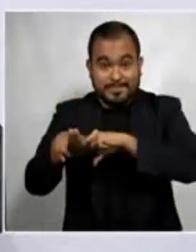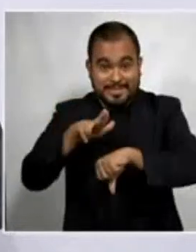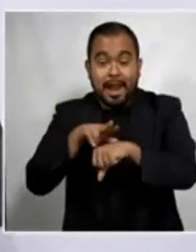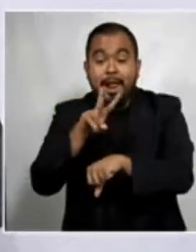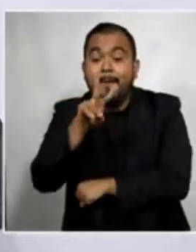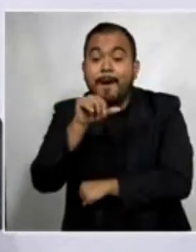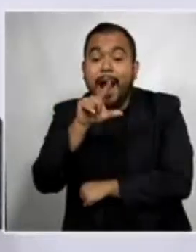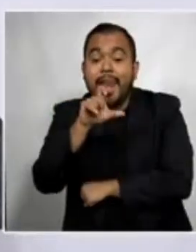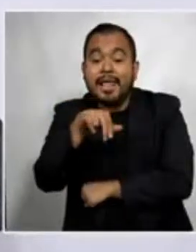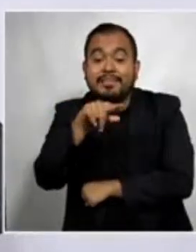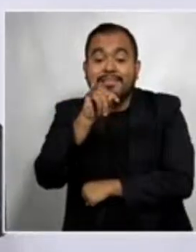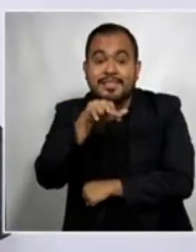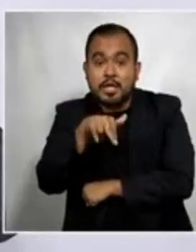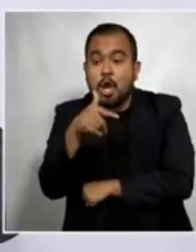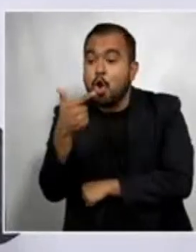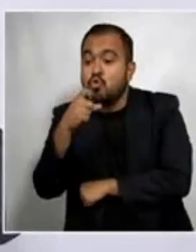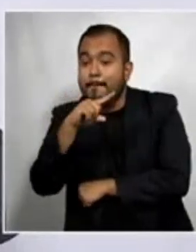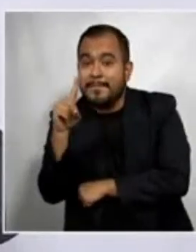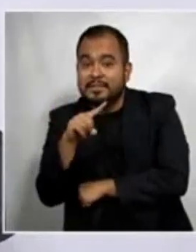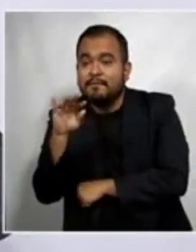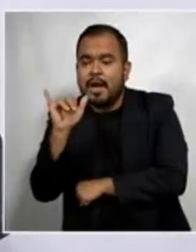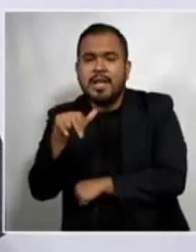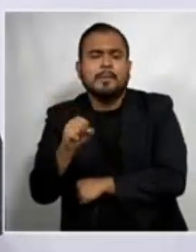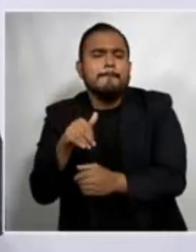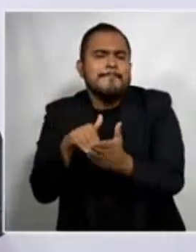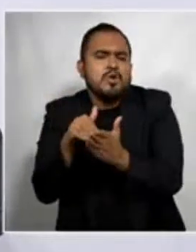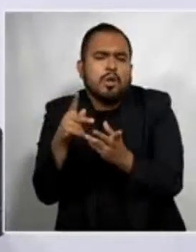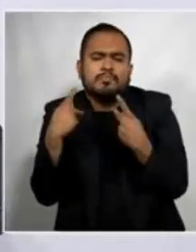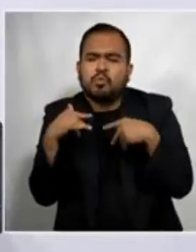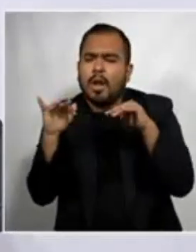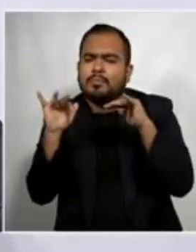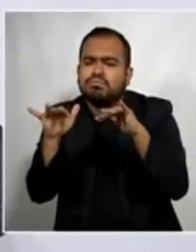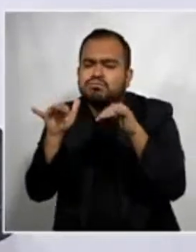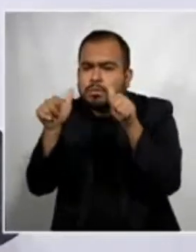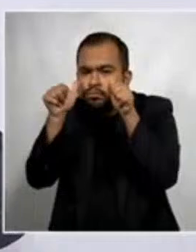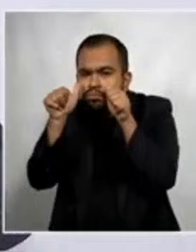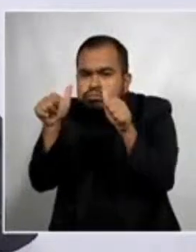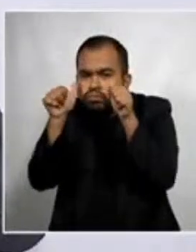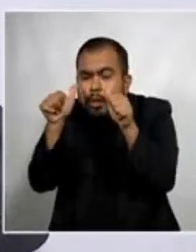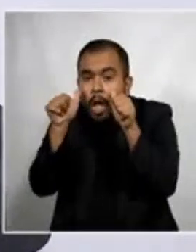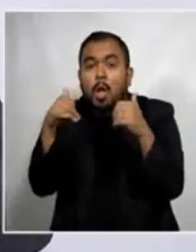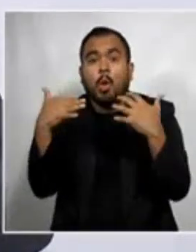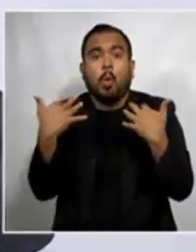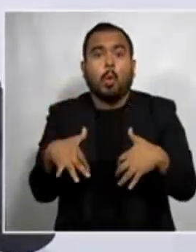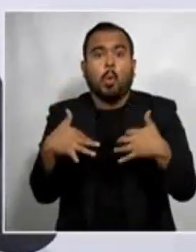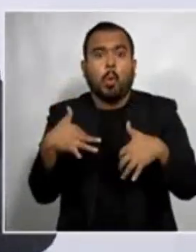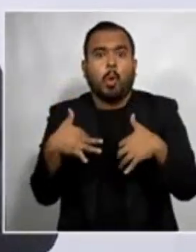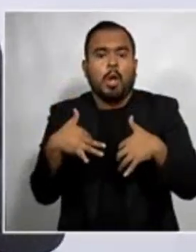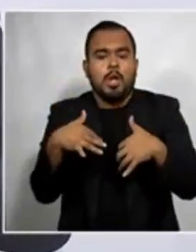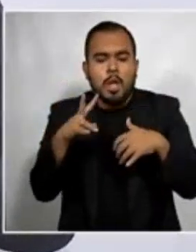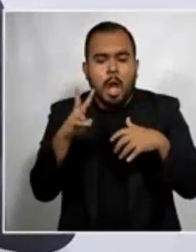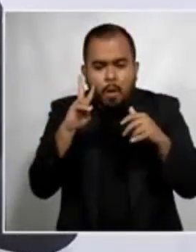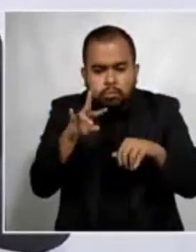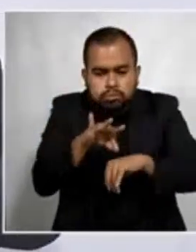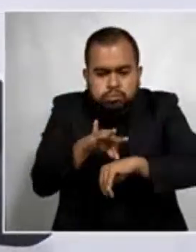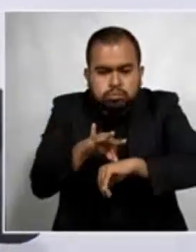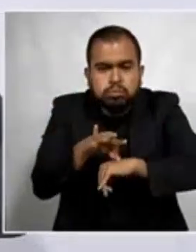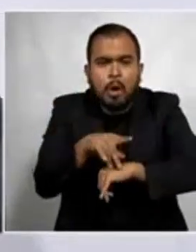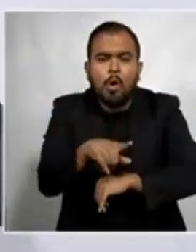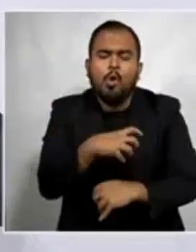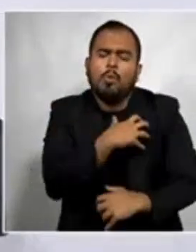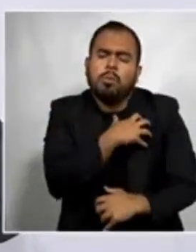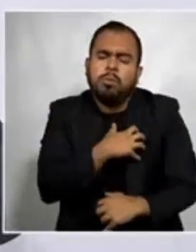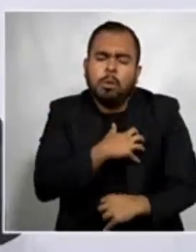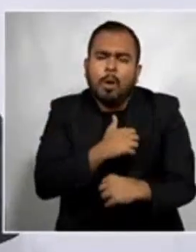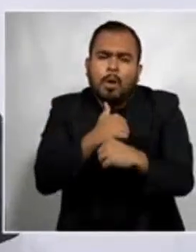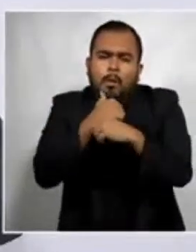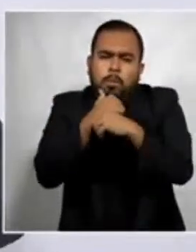ha atendido a millones de personas. Ha visto el dolor de cerca, el sufrimiento de quienes luchan